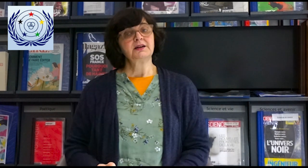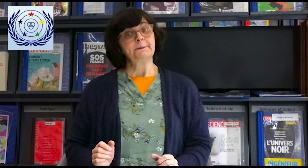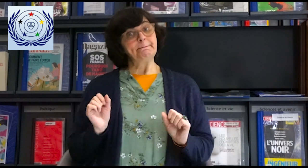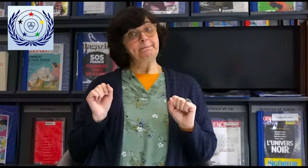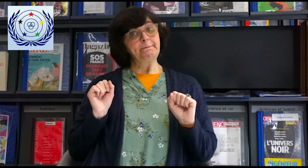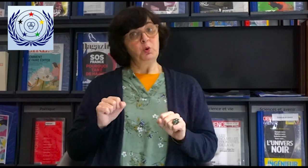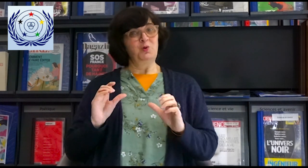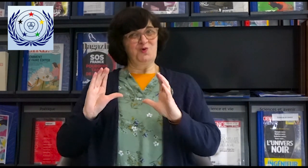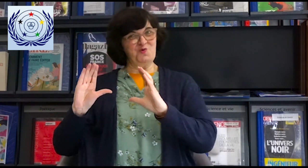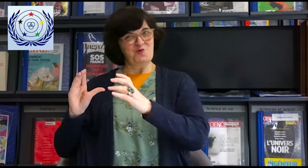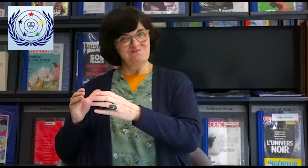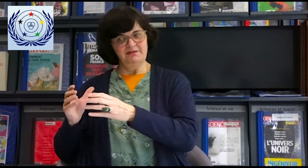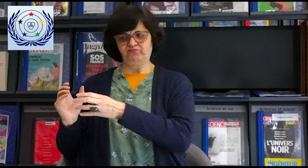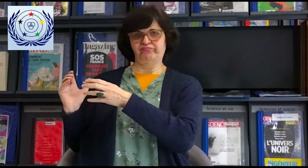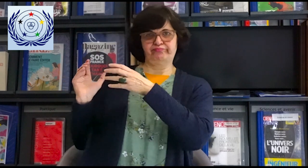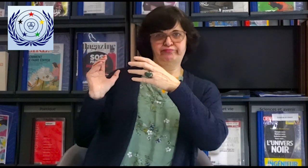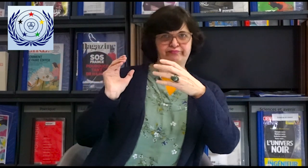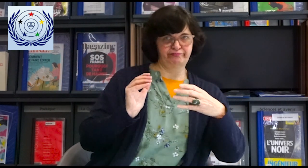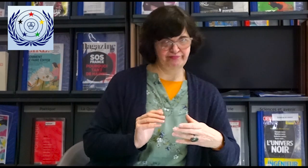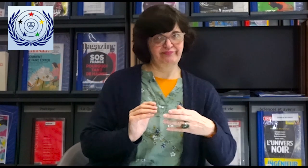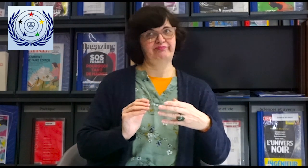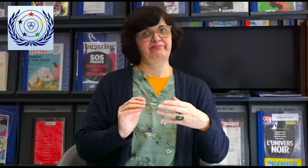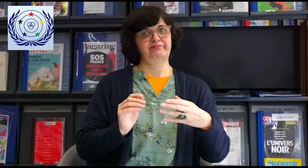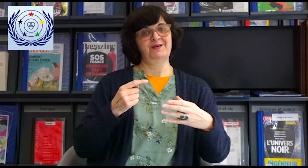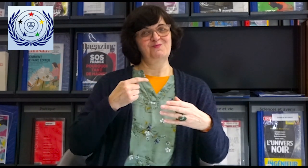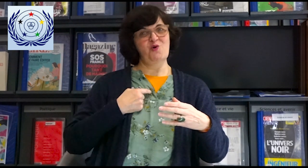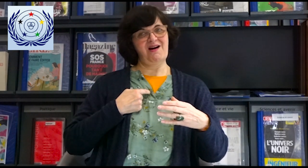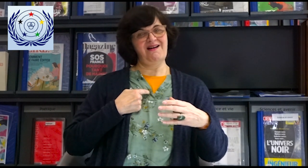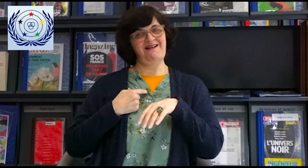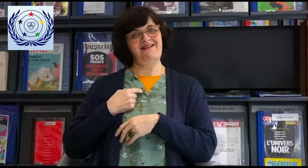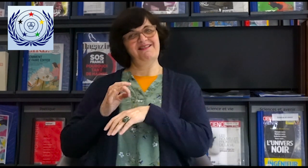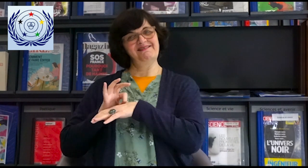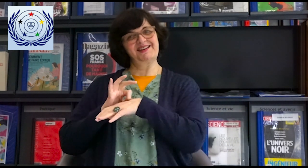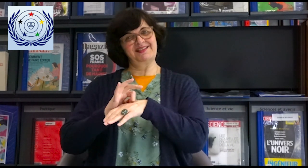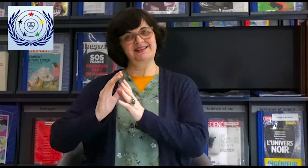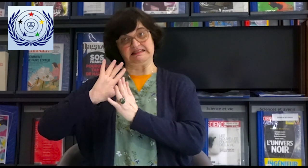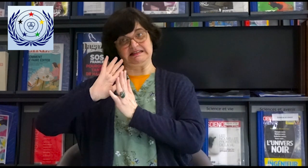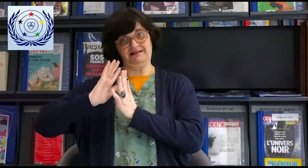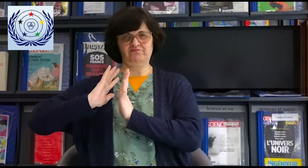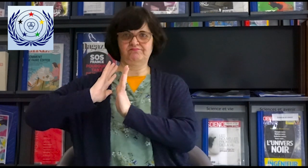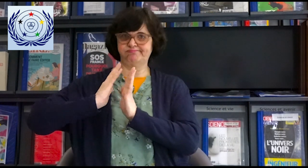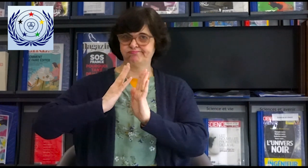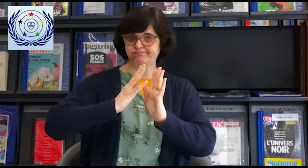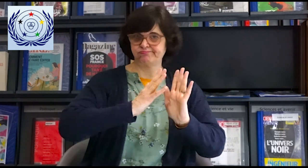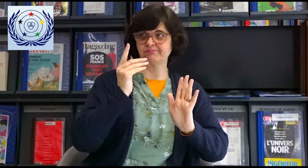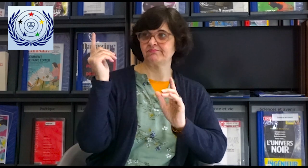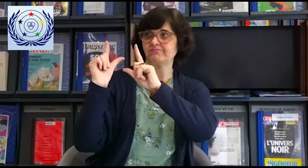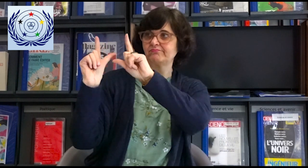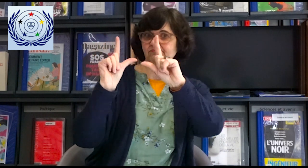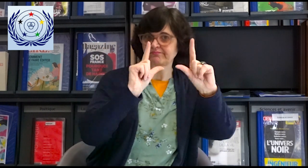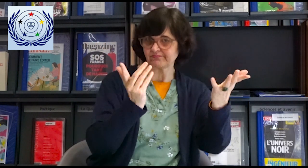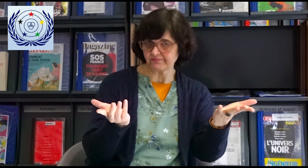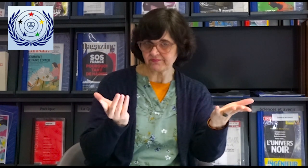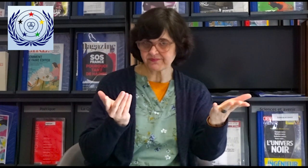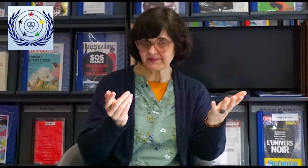Visites guidées en LSF pour les groupes,